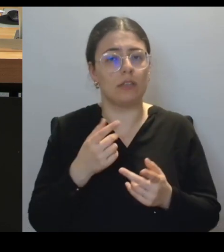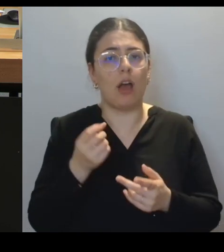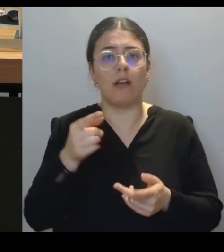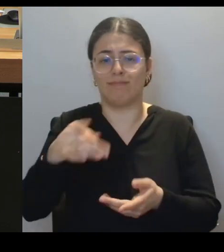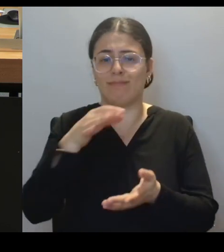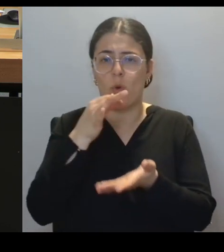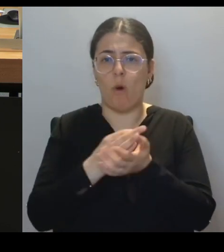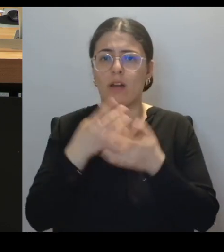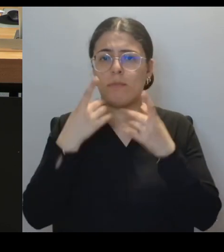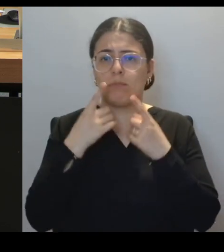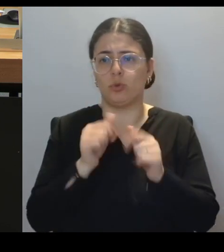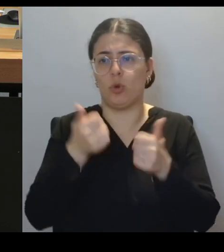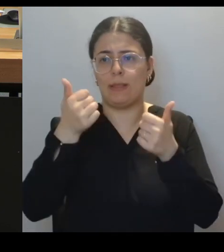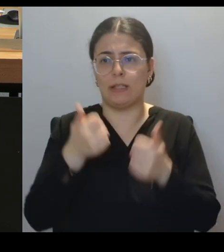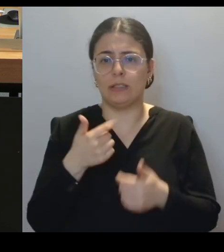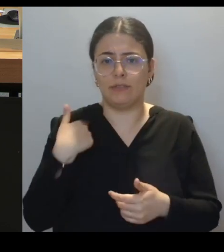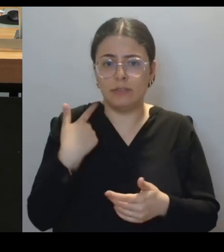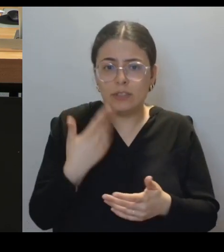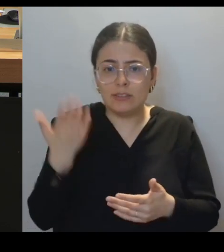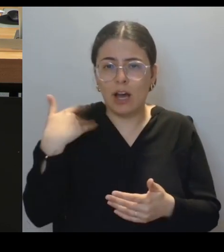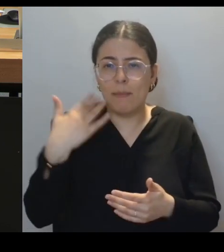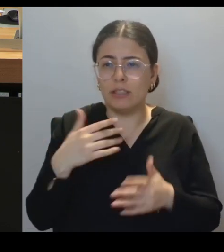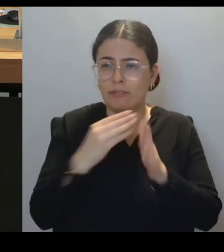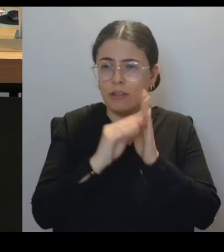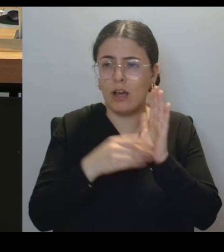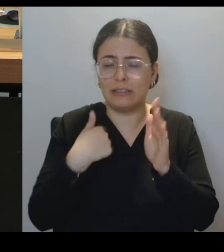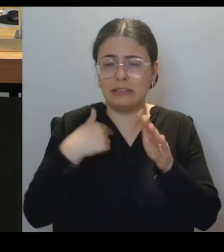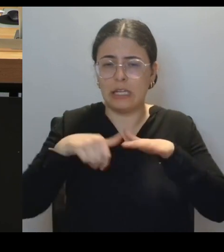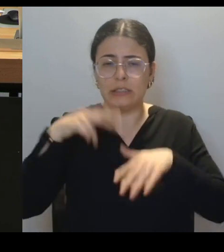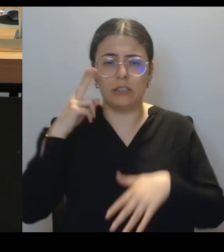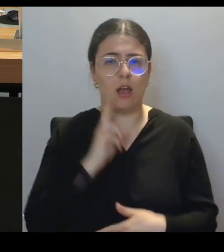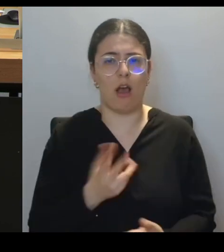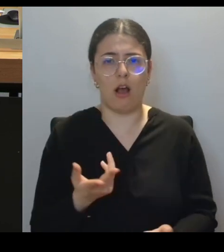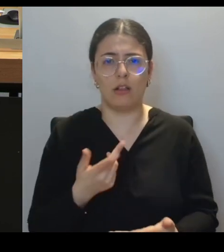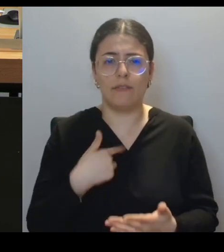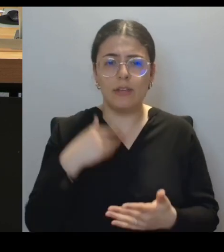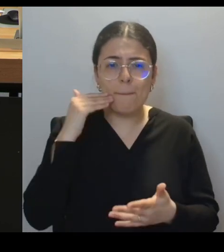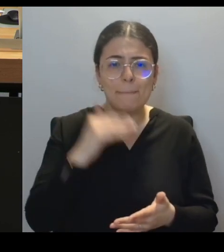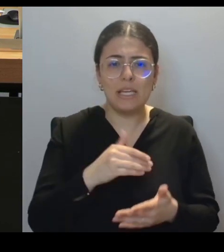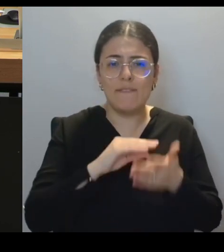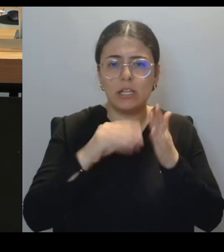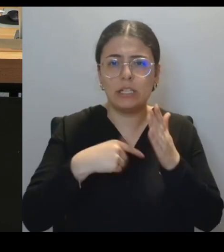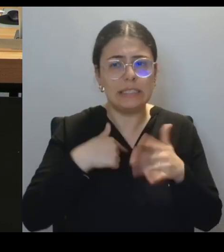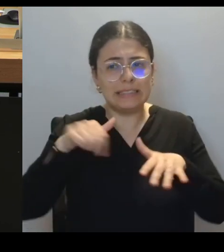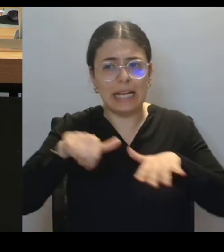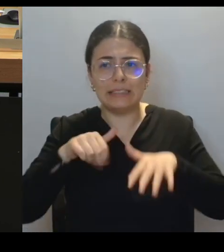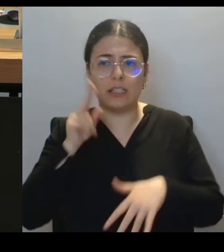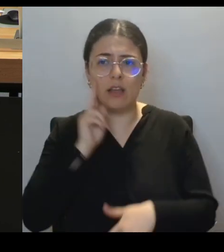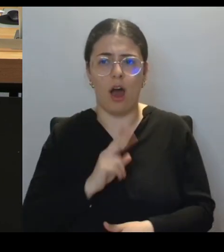Verträge, Mietverträge, seit ich 16 Jahre alt bin und was in der Weichselstraße 52 in Neukölln ging, das muss auch im Prenzlauer